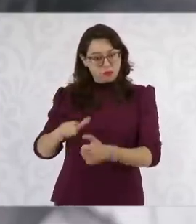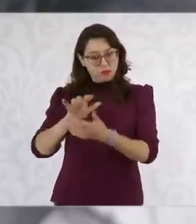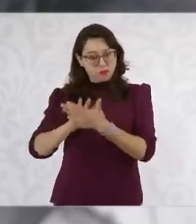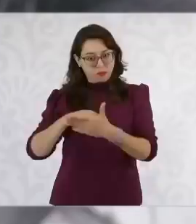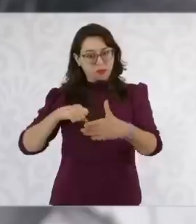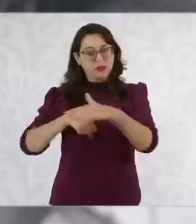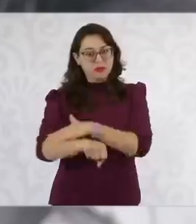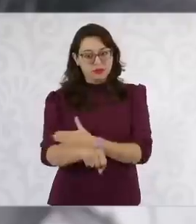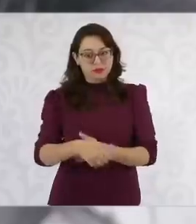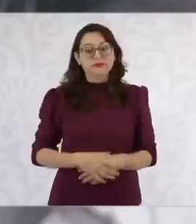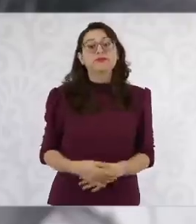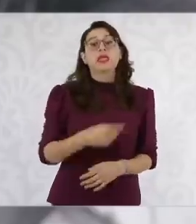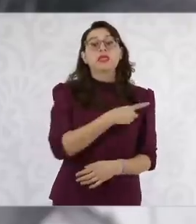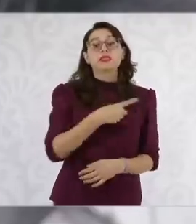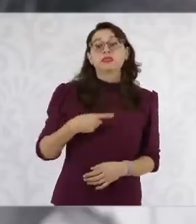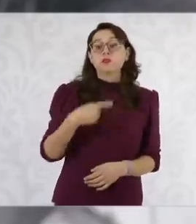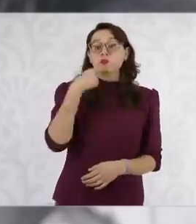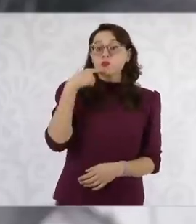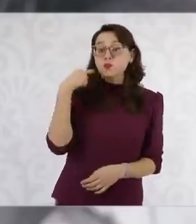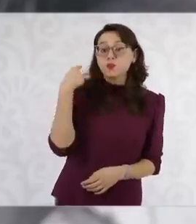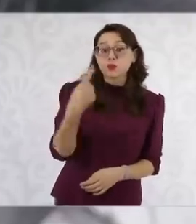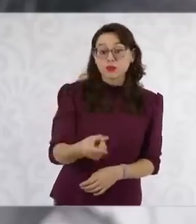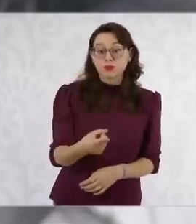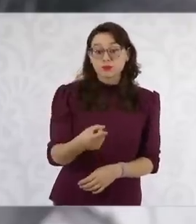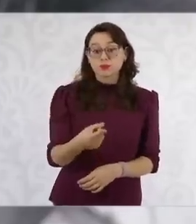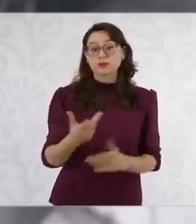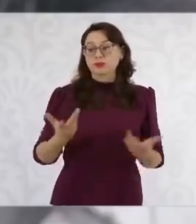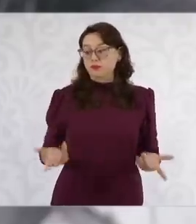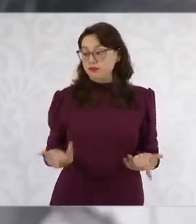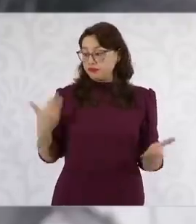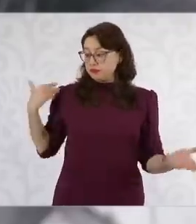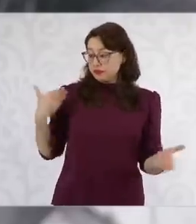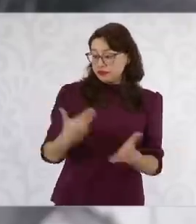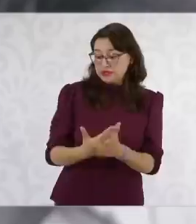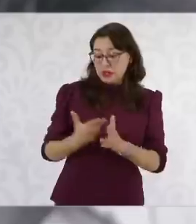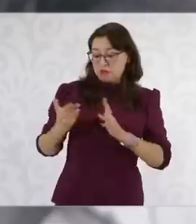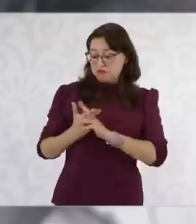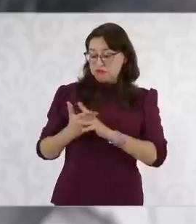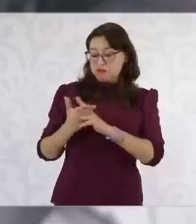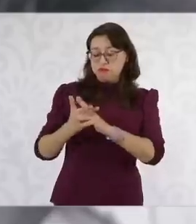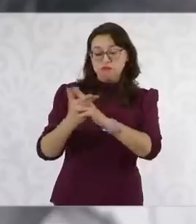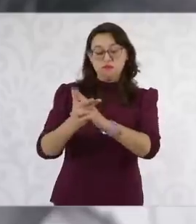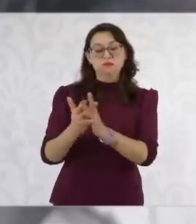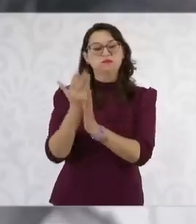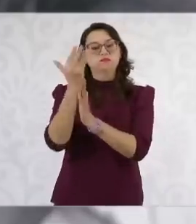que estos esfuerzos han permitido disminuir el número de víctimas de homicidio doloso en 15%